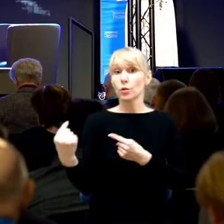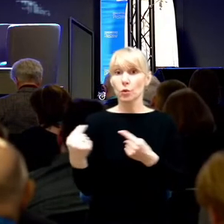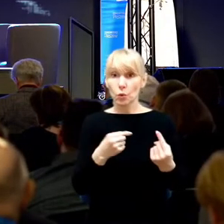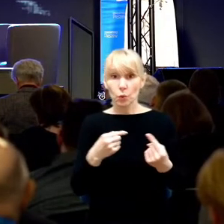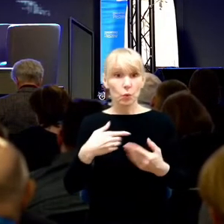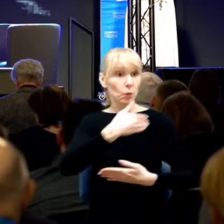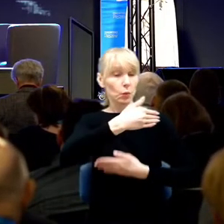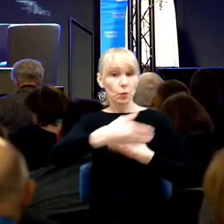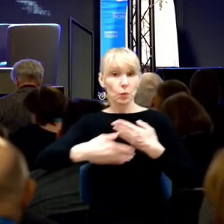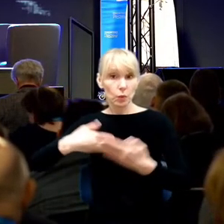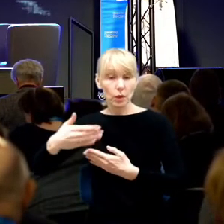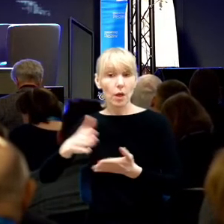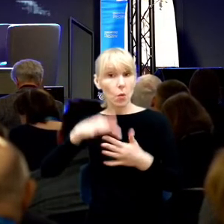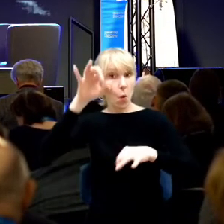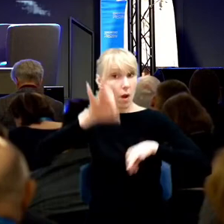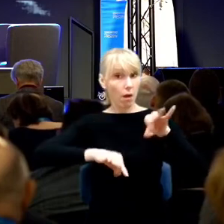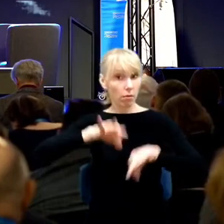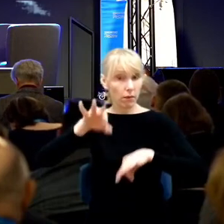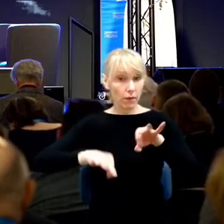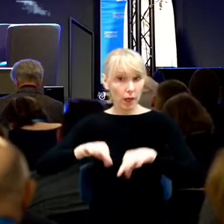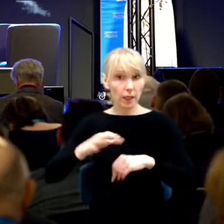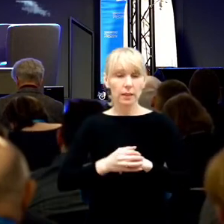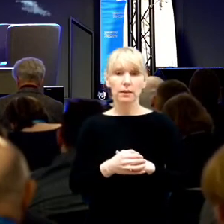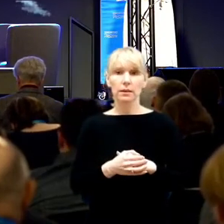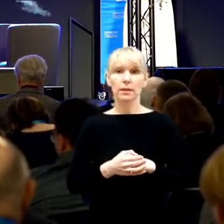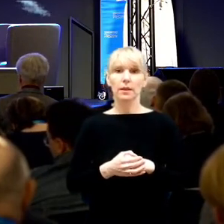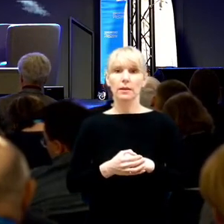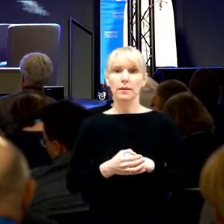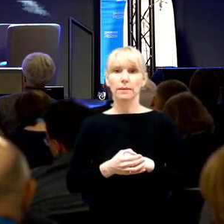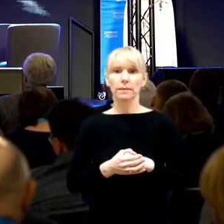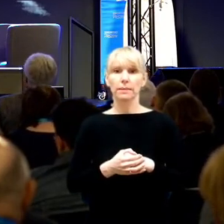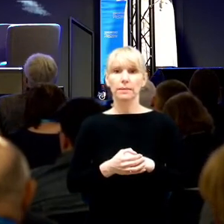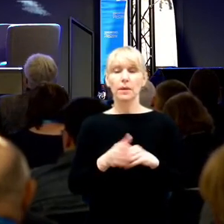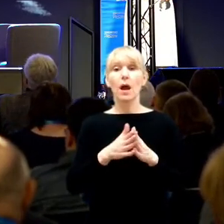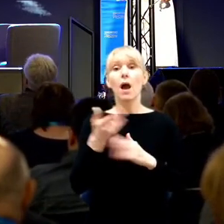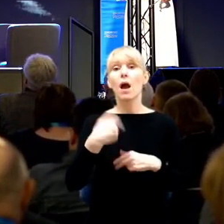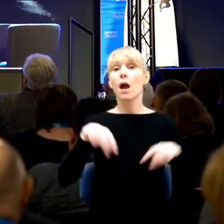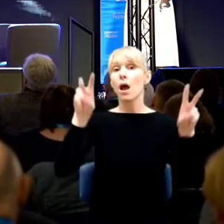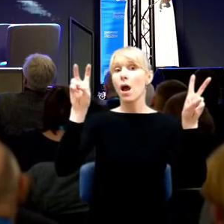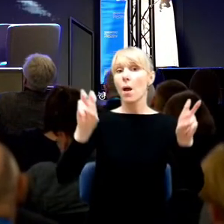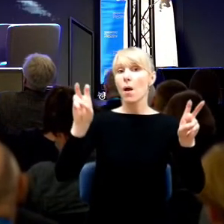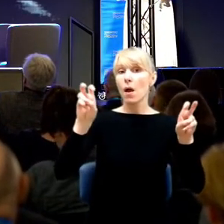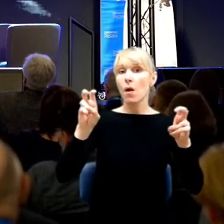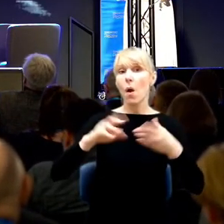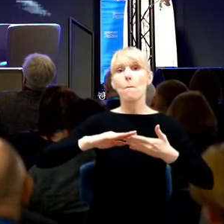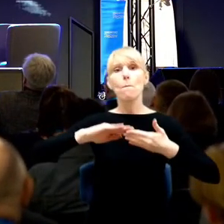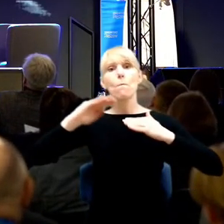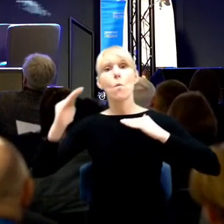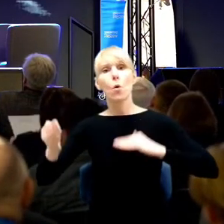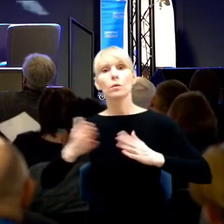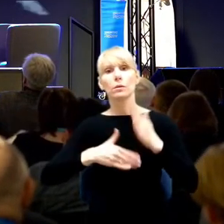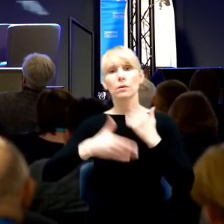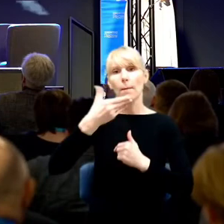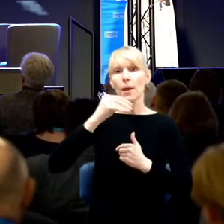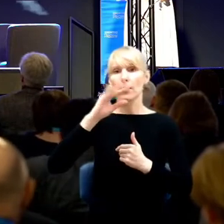A spotykamy się na konferencji pod nazwą "Poza Metropolią - aktywna polityka mieszkaniowa